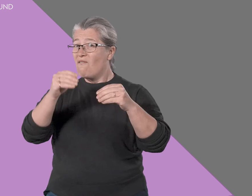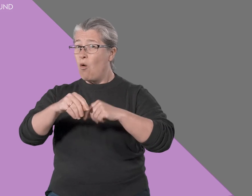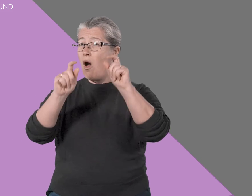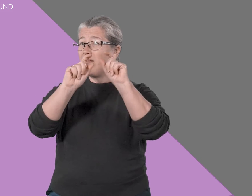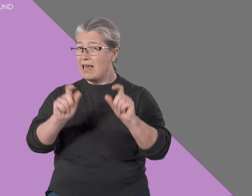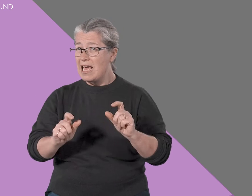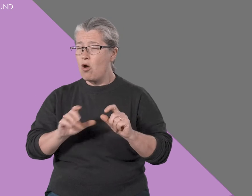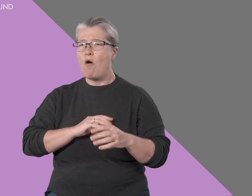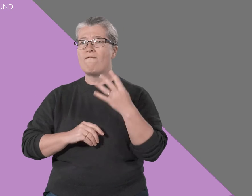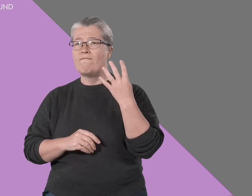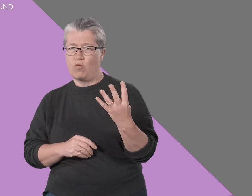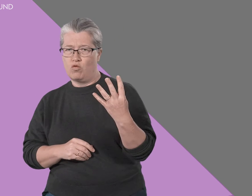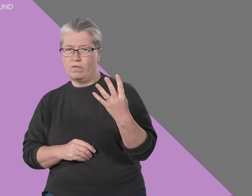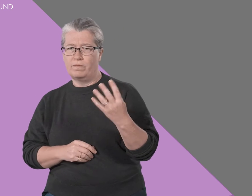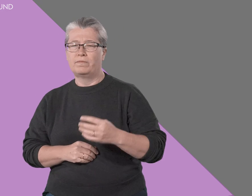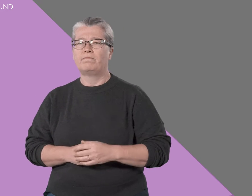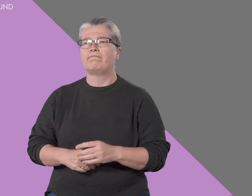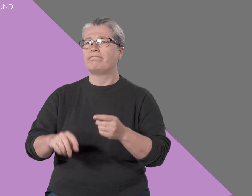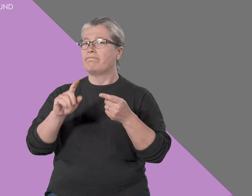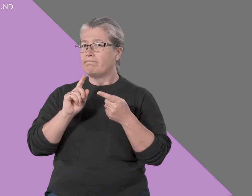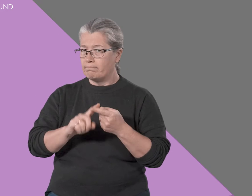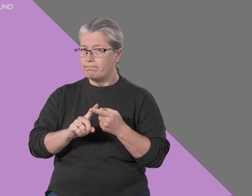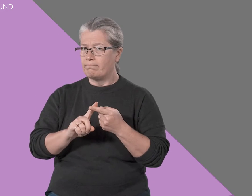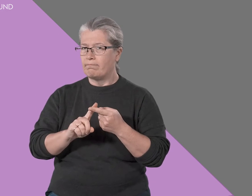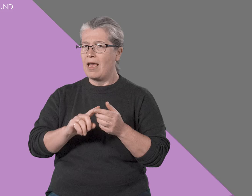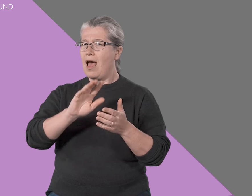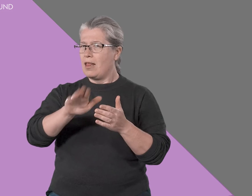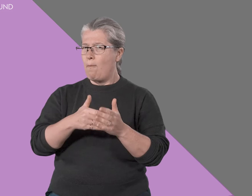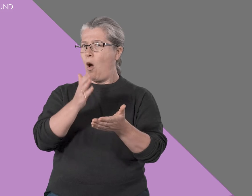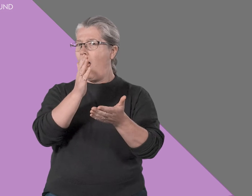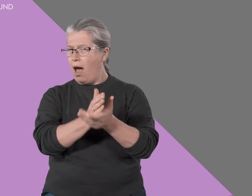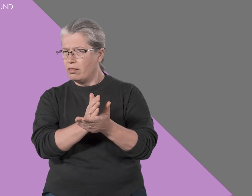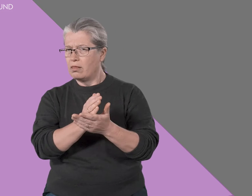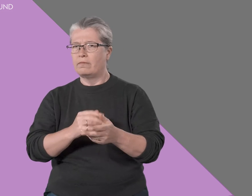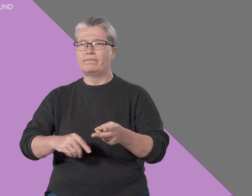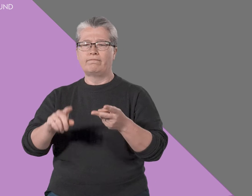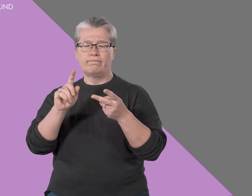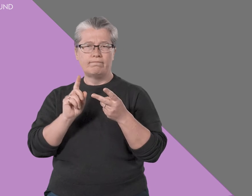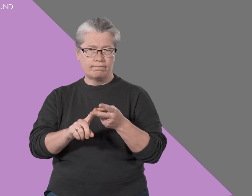Valteserna är fyra stycken: rätten till teckenspråk, -